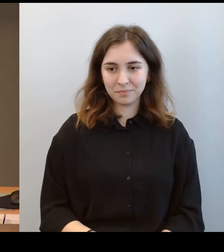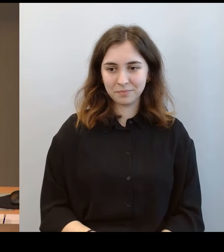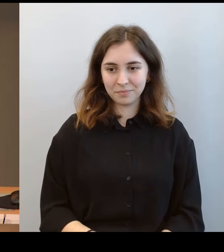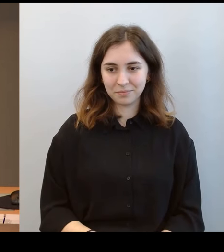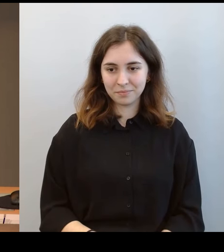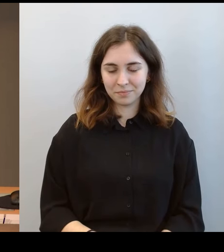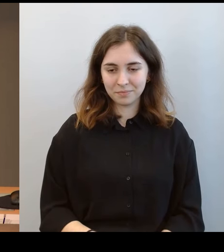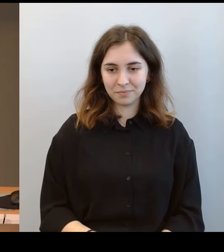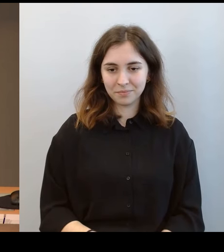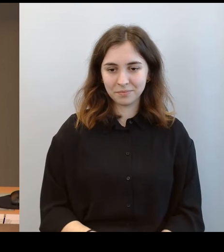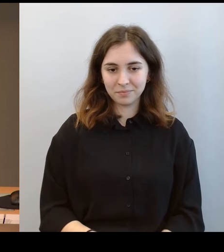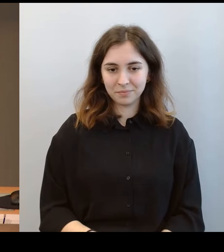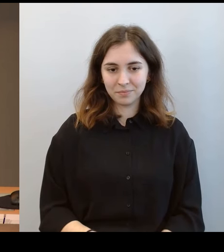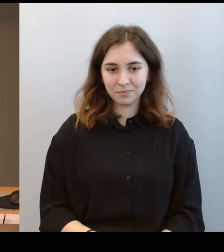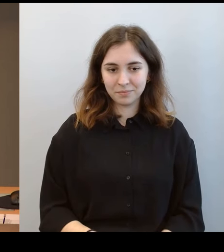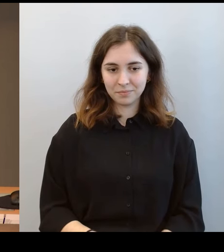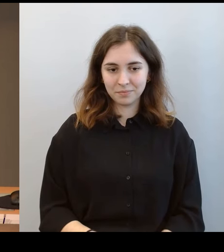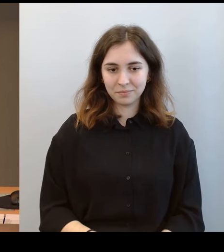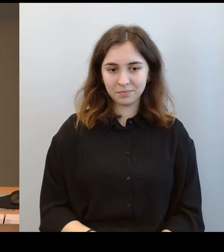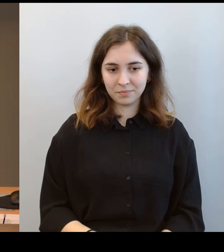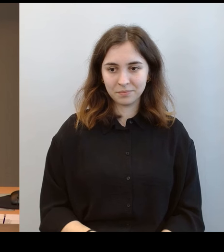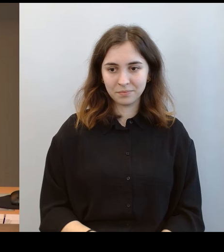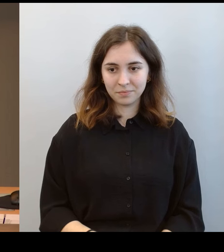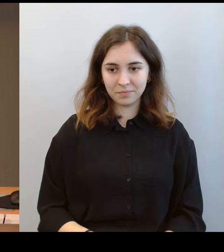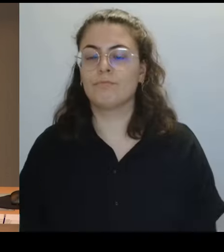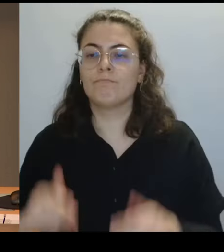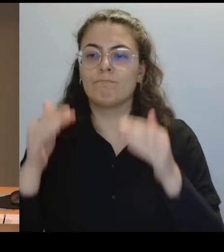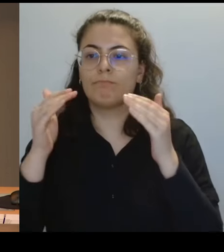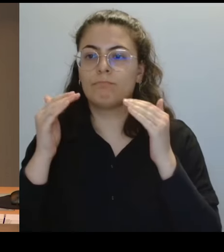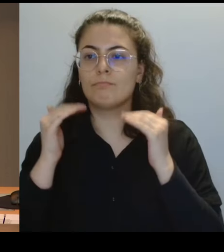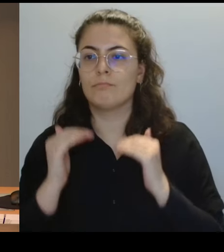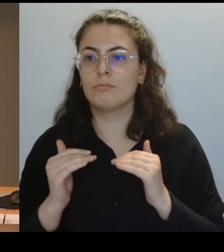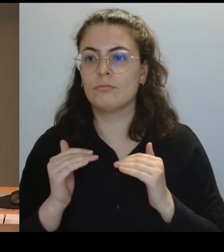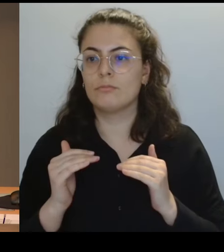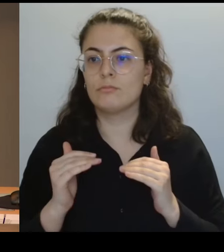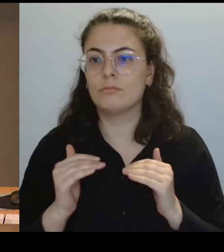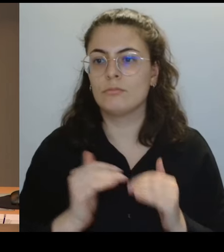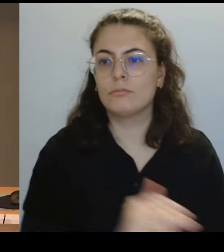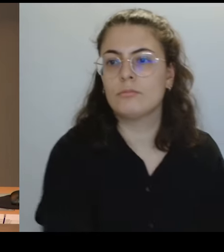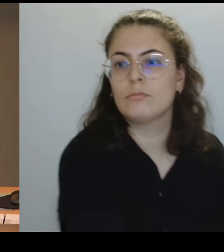Der stand auf der Konsensliste. Ich rufe auf Tagesordnungspunkt 37, Antrag der AfD-Fraktion